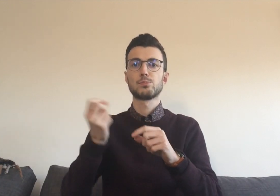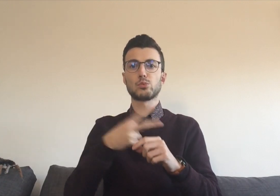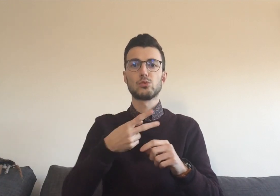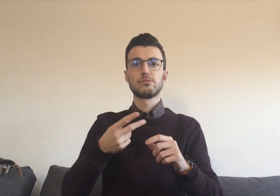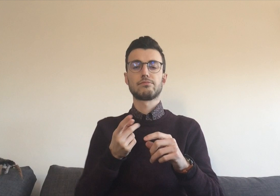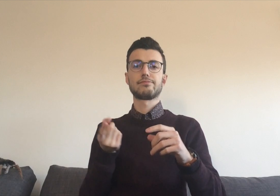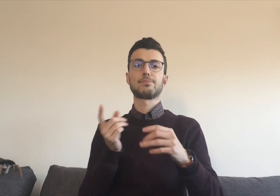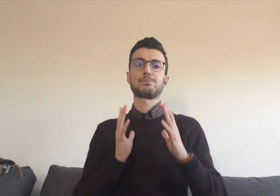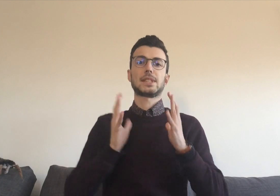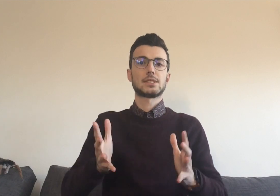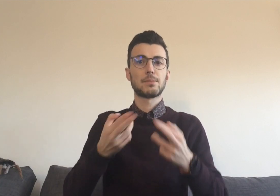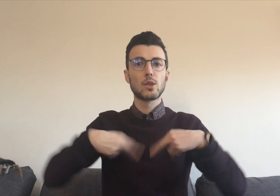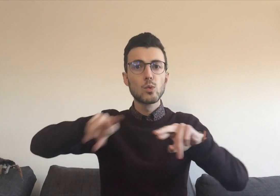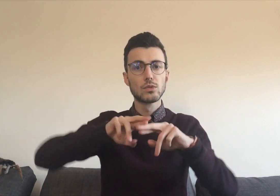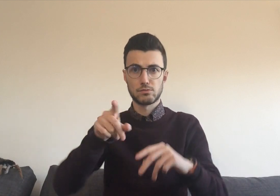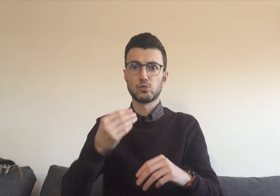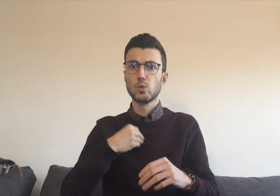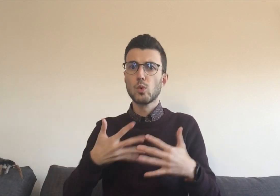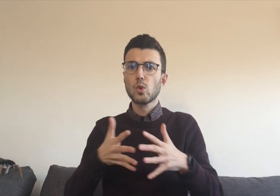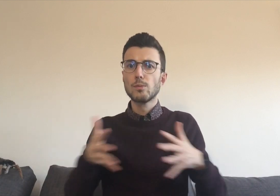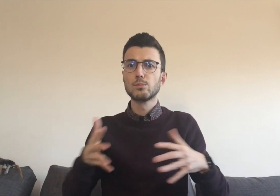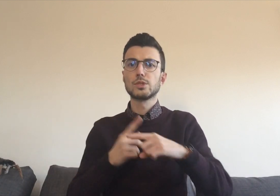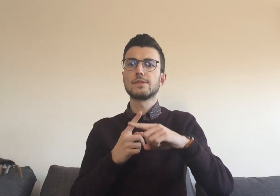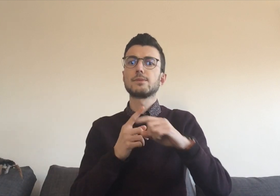que tu es capable de participer à des réunions,… C'est un bon avantage!